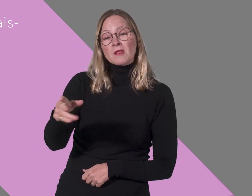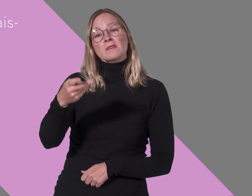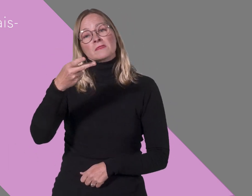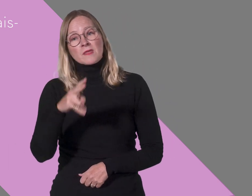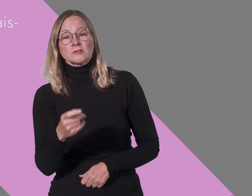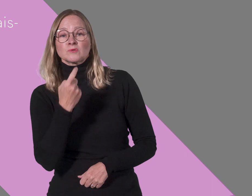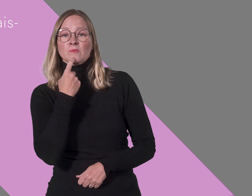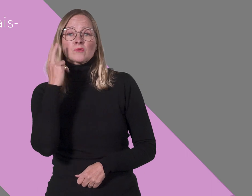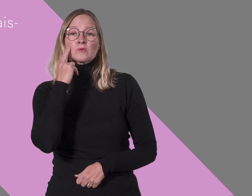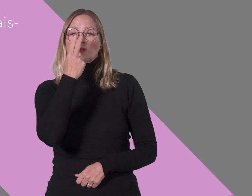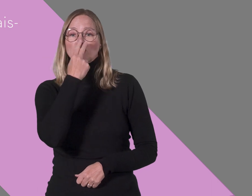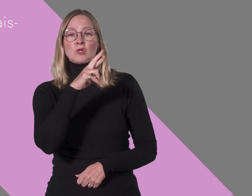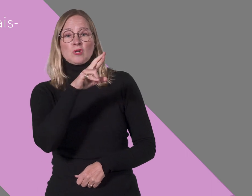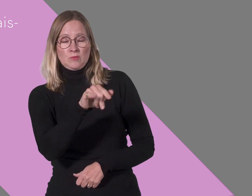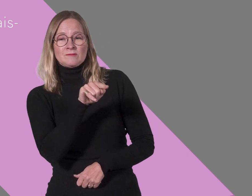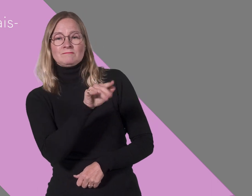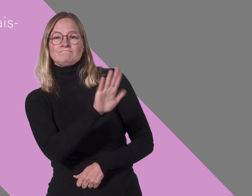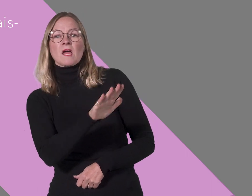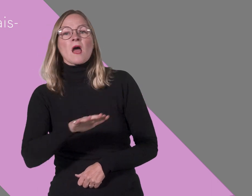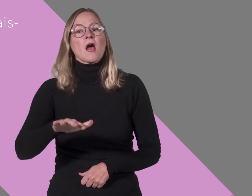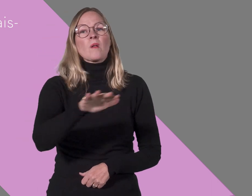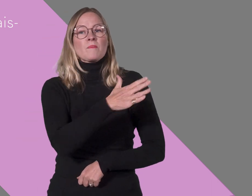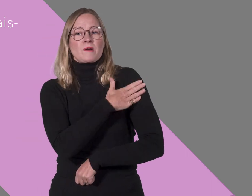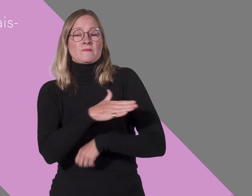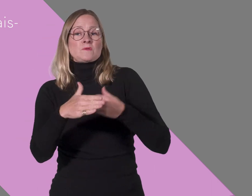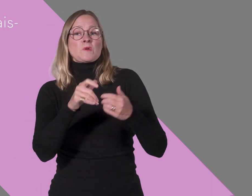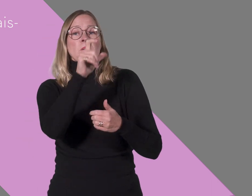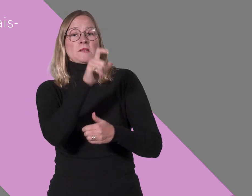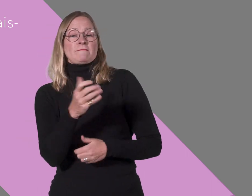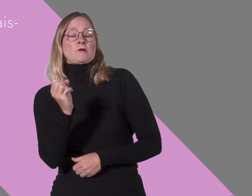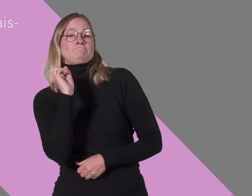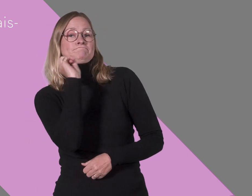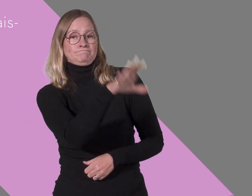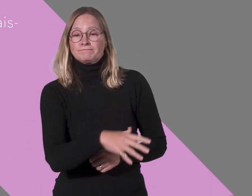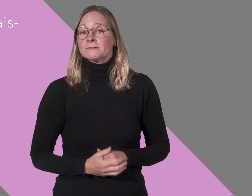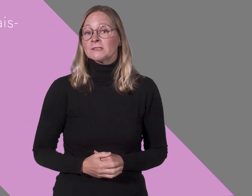tai Suomen Kuurosokeat ry:n aluepalvelun työntekijöille.